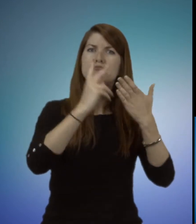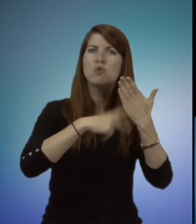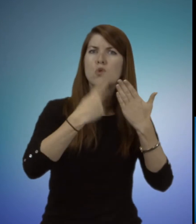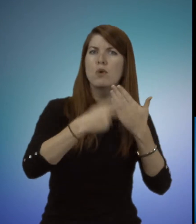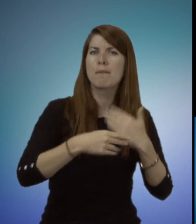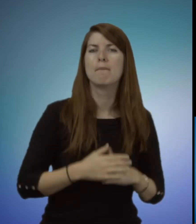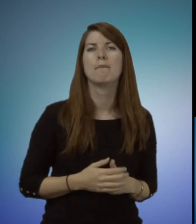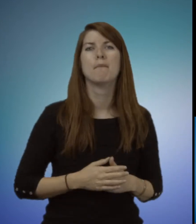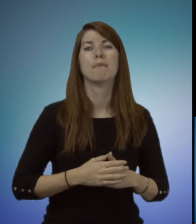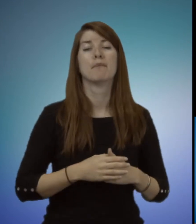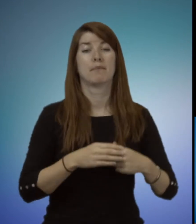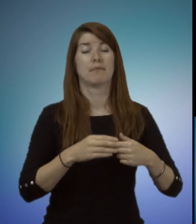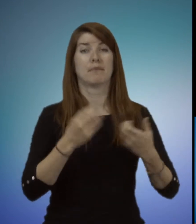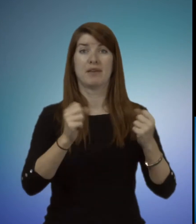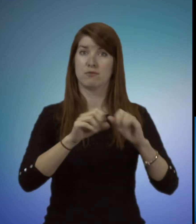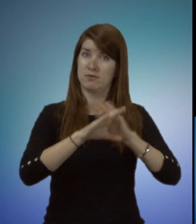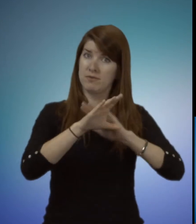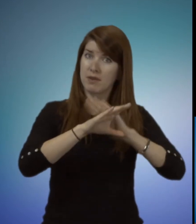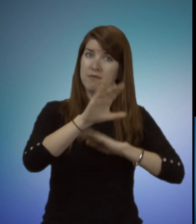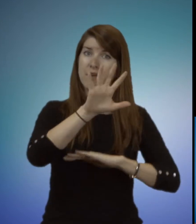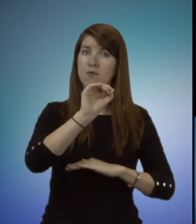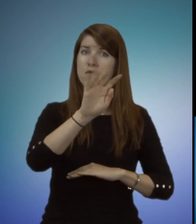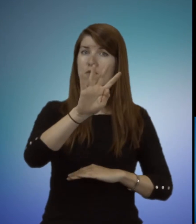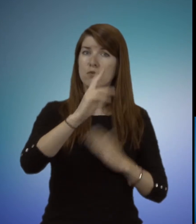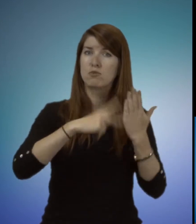Queremos desarrollar un plan 504 que incluya esos términos.